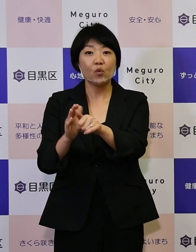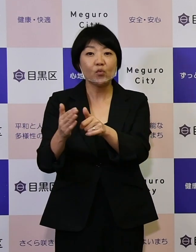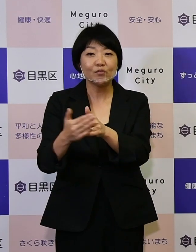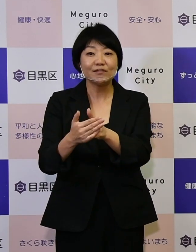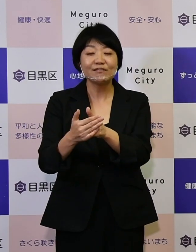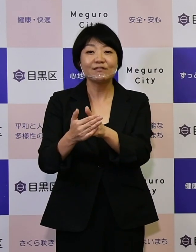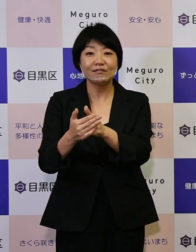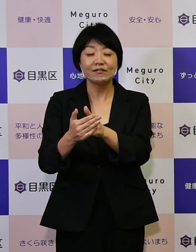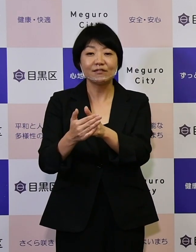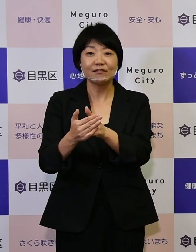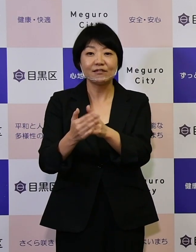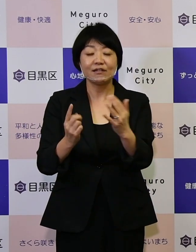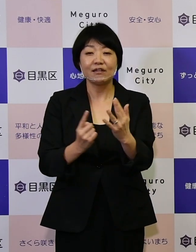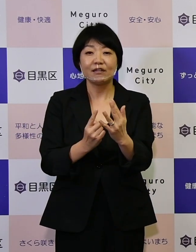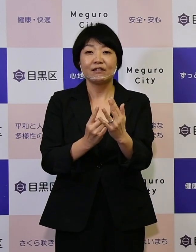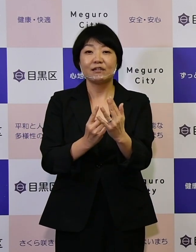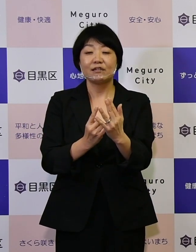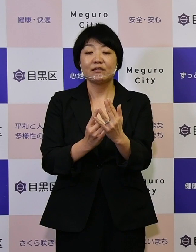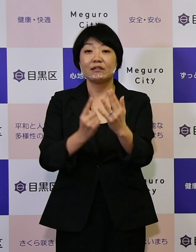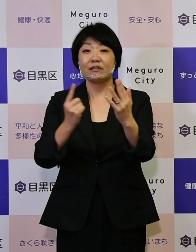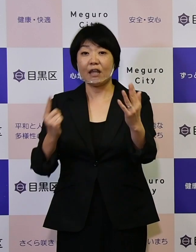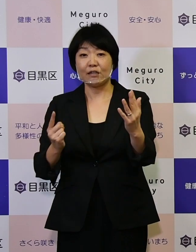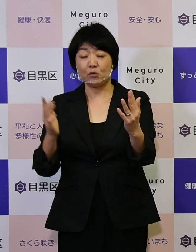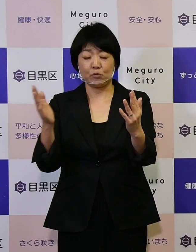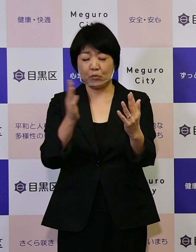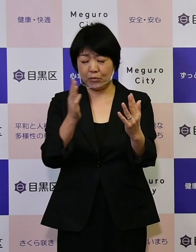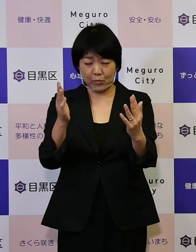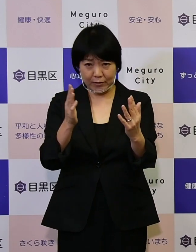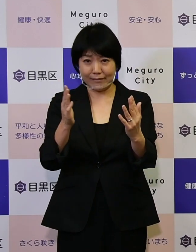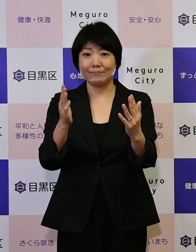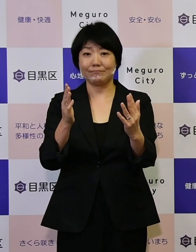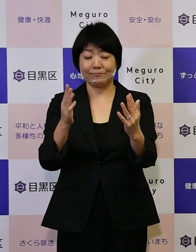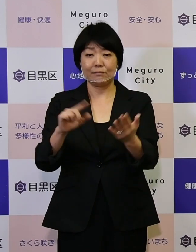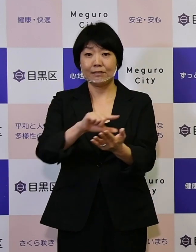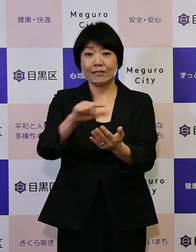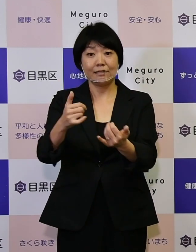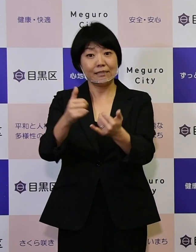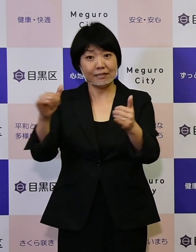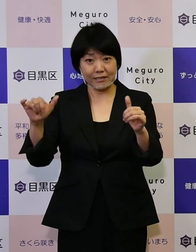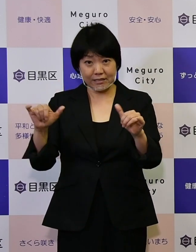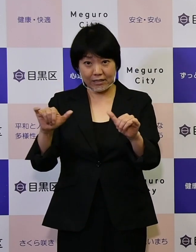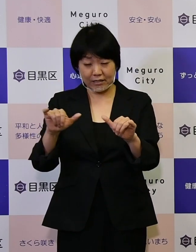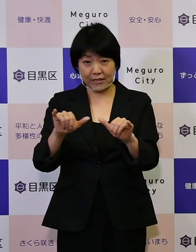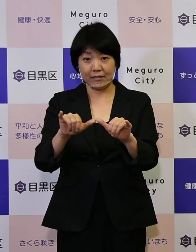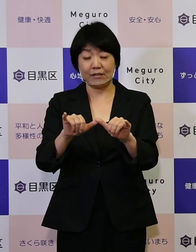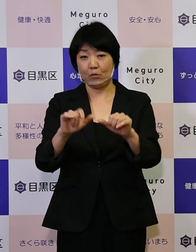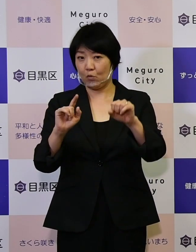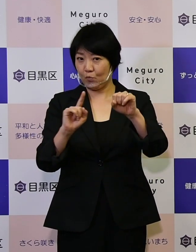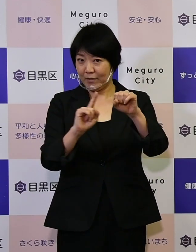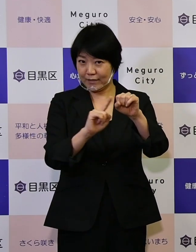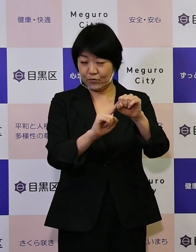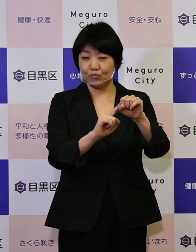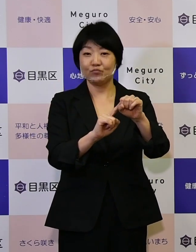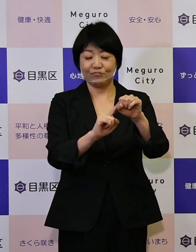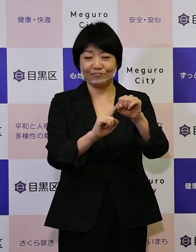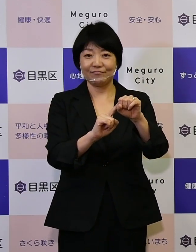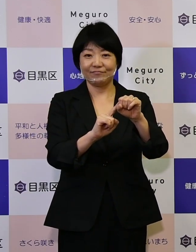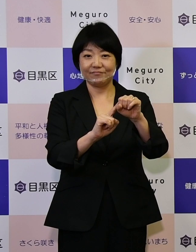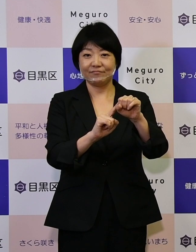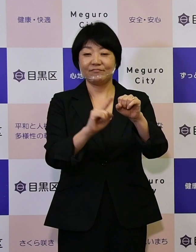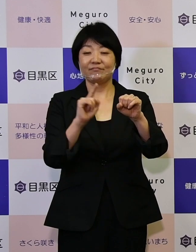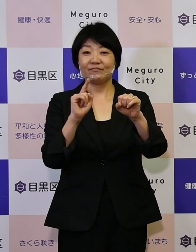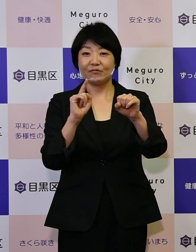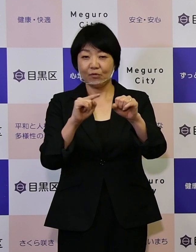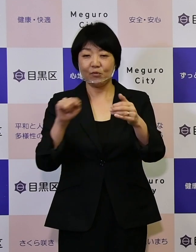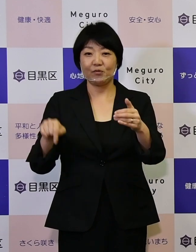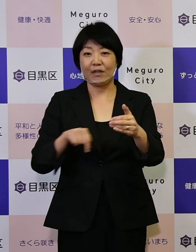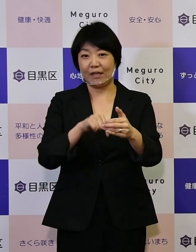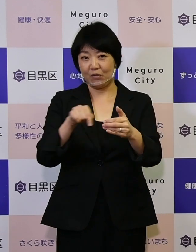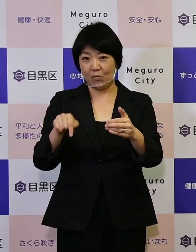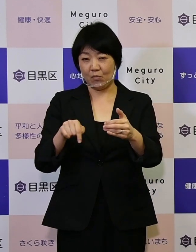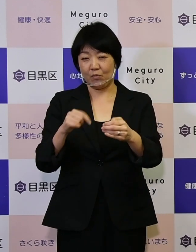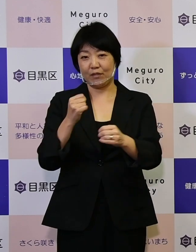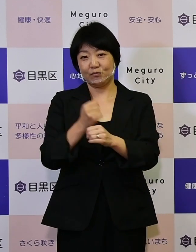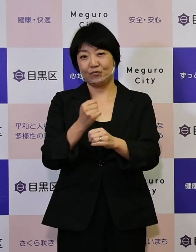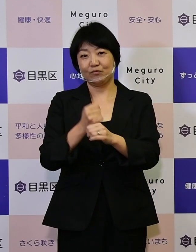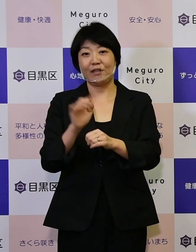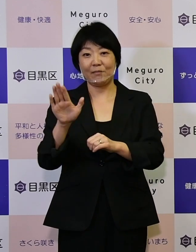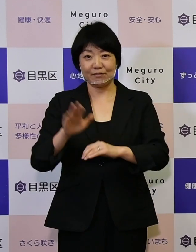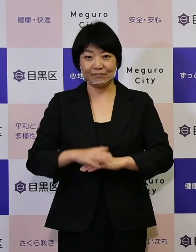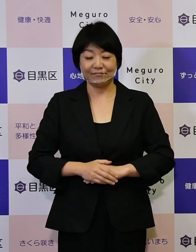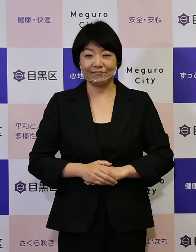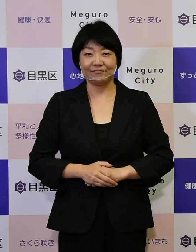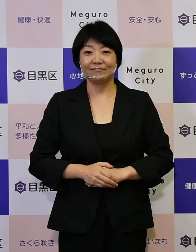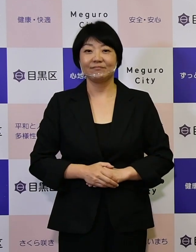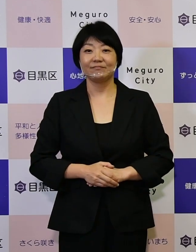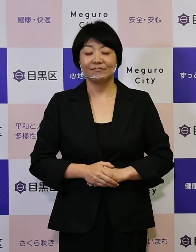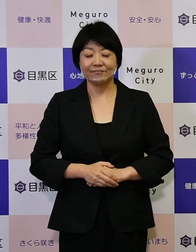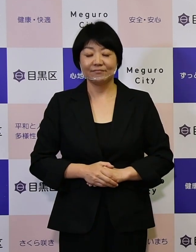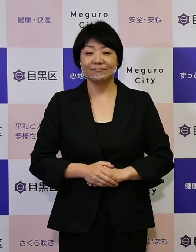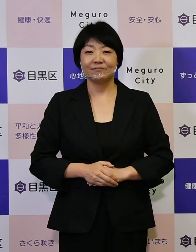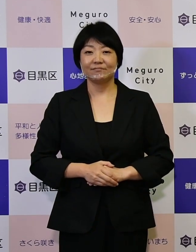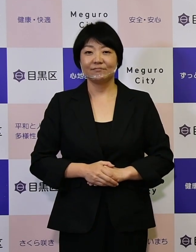誰一人として取り残すことのない地域社会を 目指していくというものにしています。